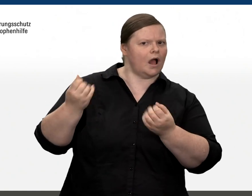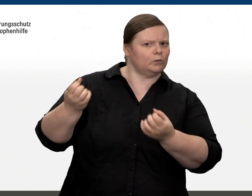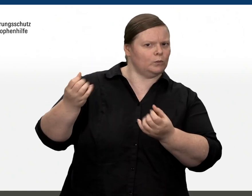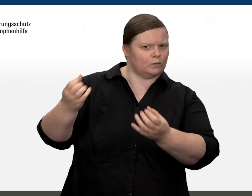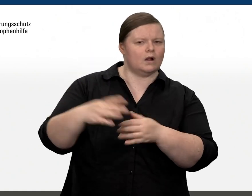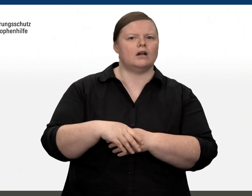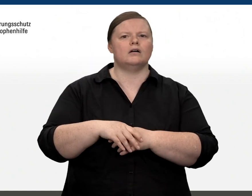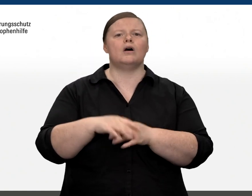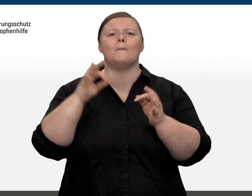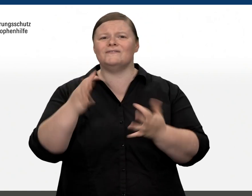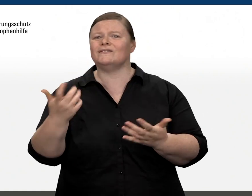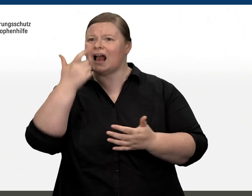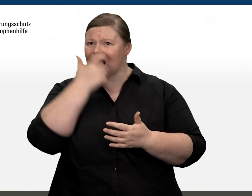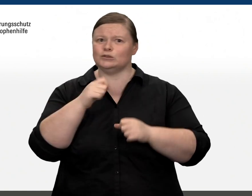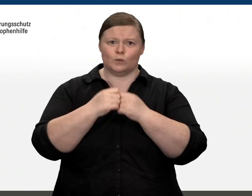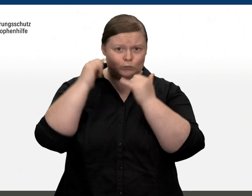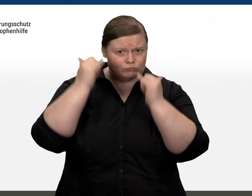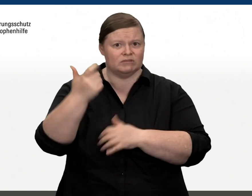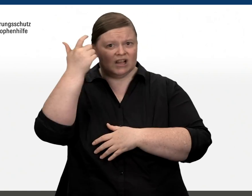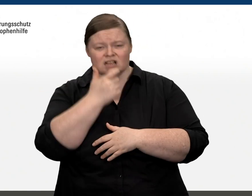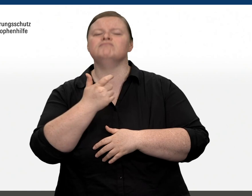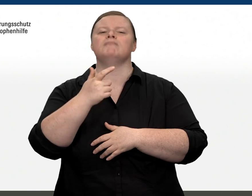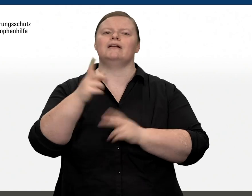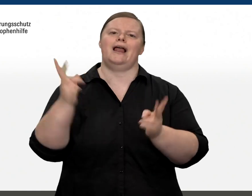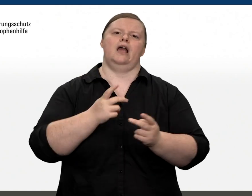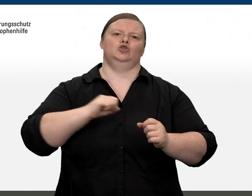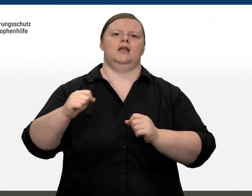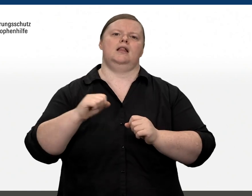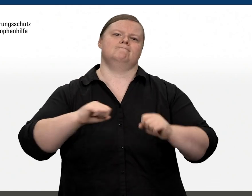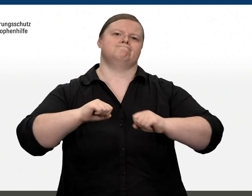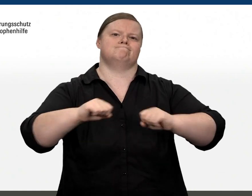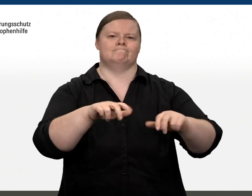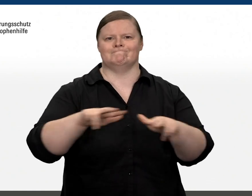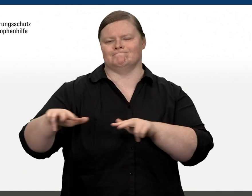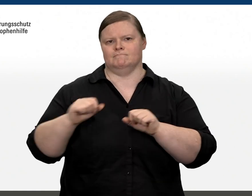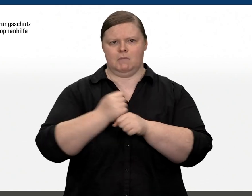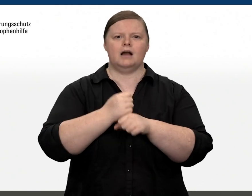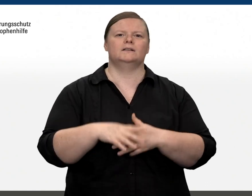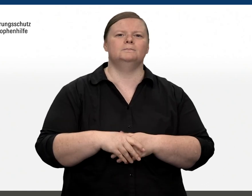auf dem Laufenden zu bleiben, um im Ernstfall schnell handeln zu können.